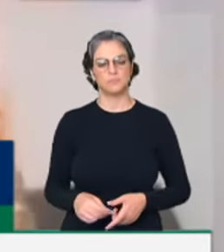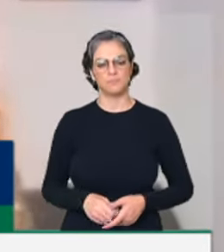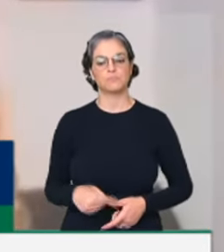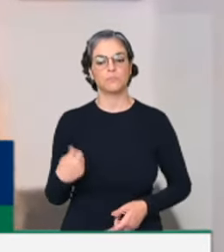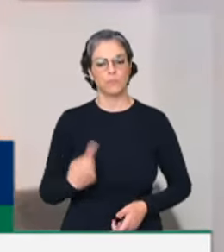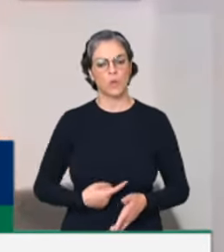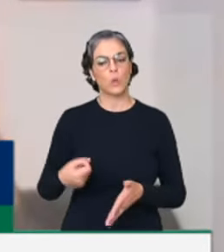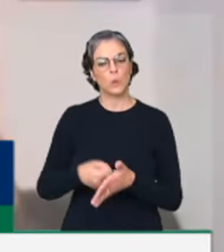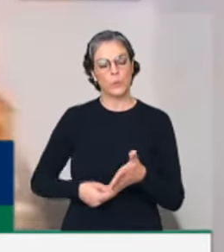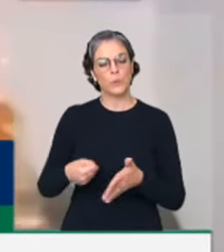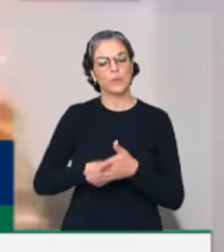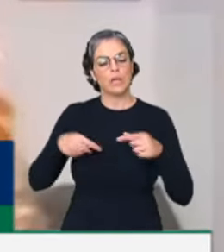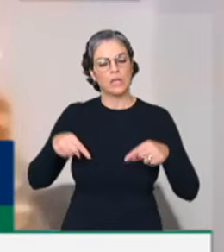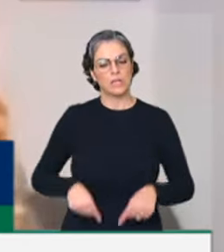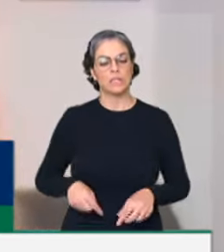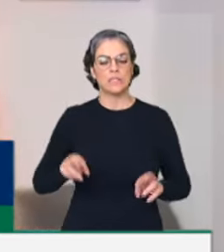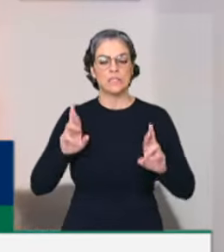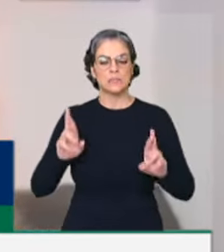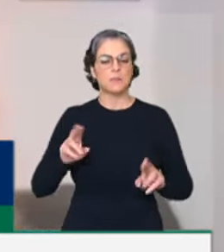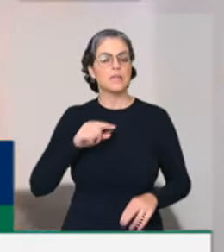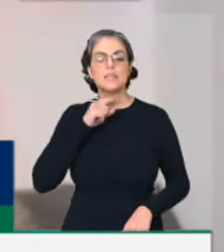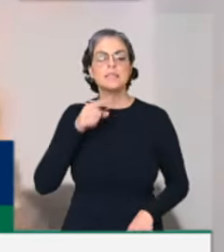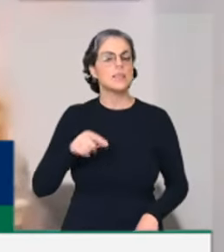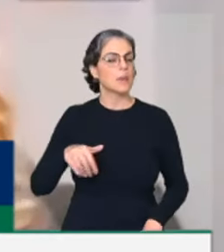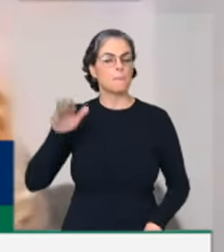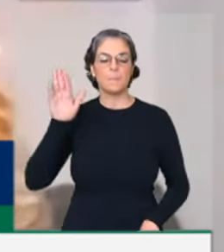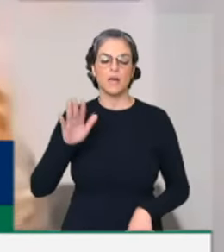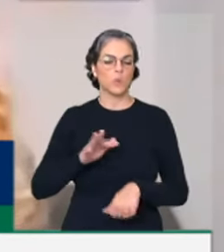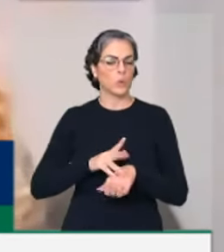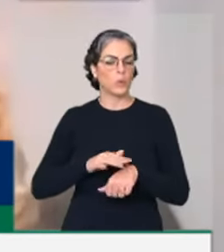NENHUM DE NÓS ADOEÇA MAIS PARA QUE A GENTE POSSA HERDANDO A SUA VISÃO TÁTICA E A SUA VISÃO ESTRATÉGICA